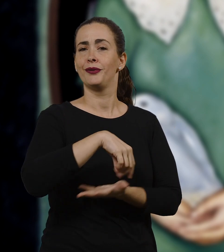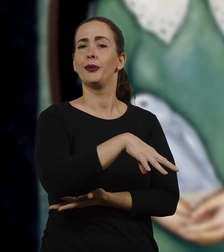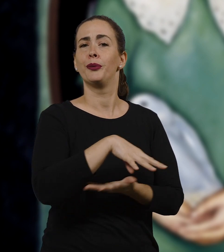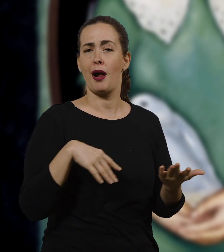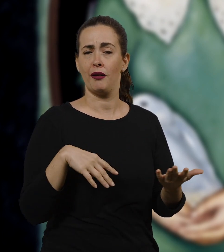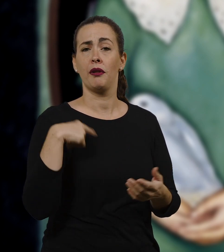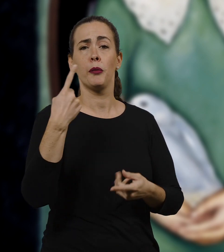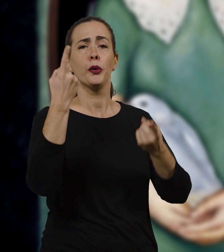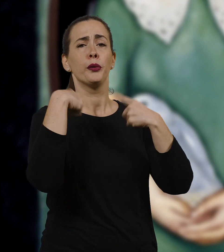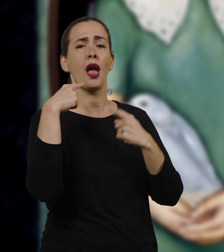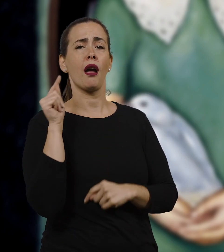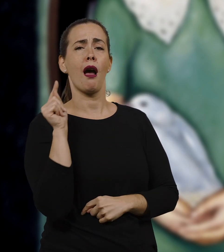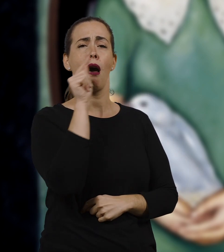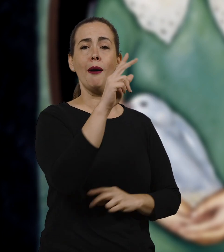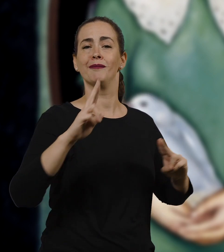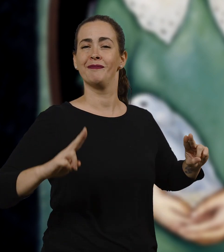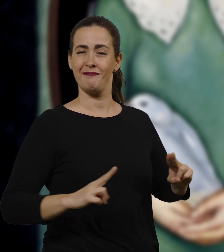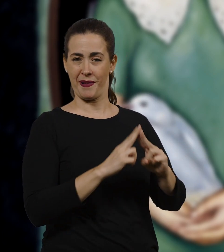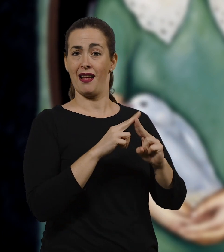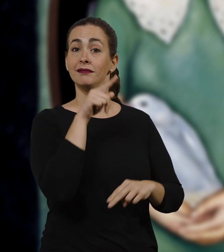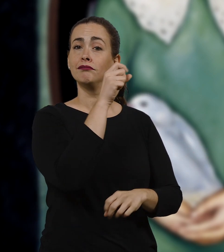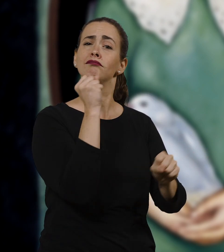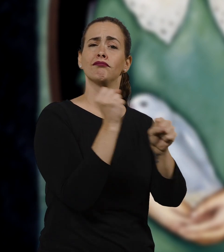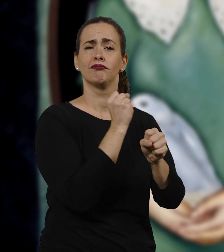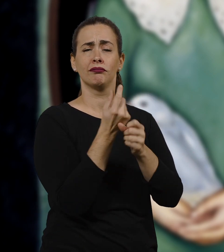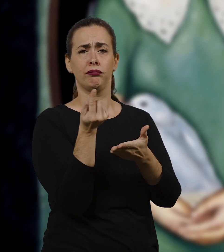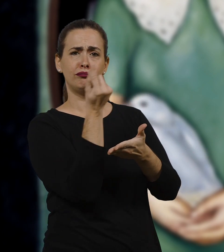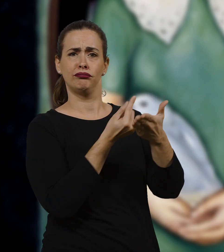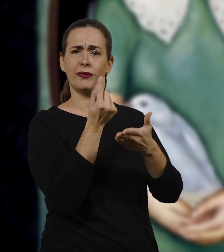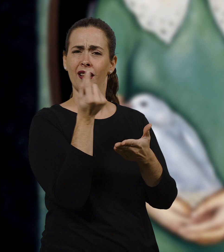i posteriorment viatjà a París on va fer il·lustracions